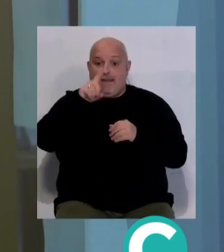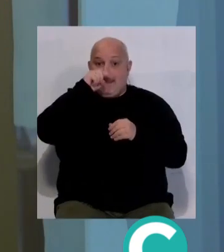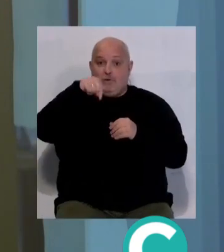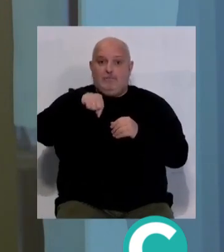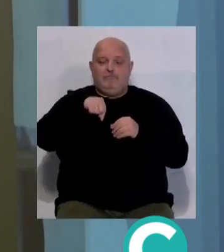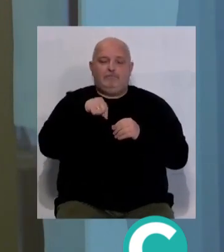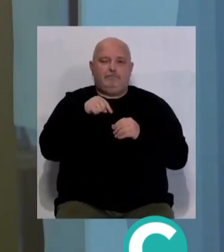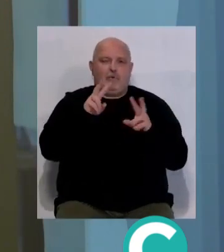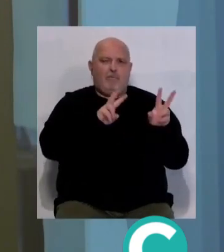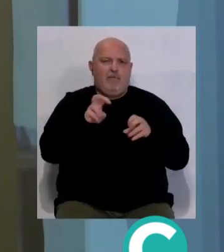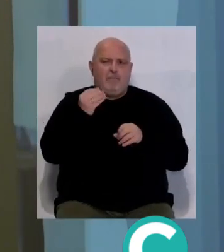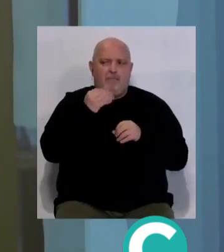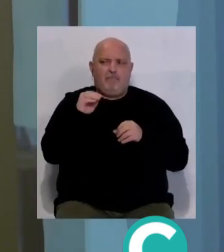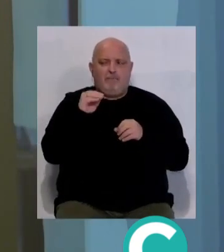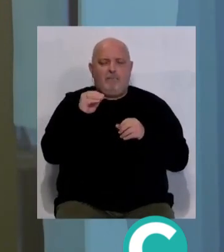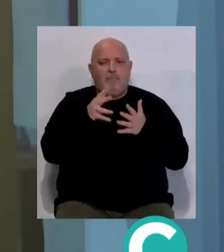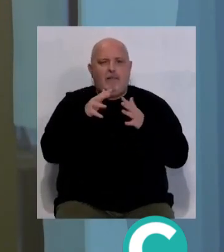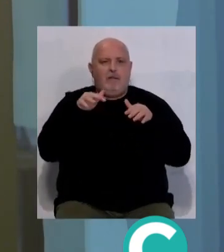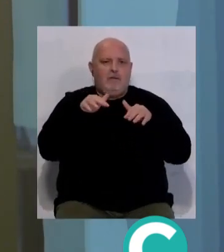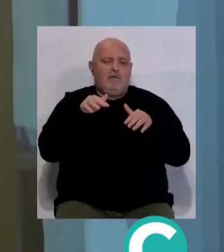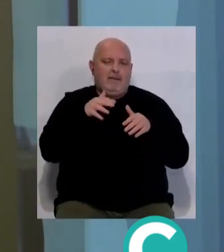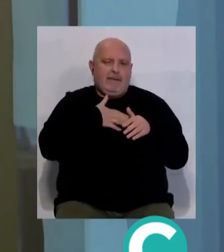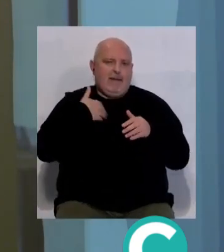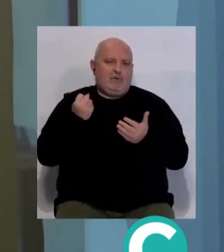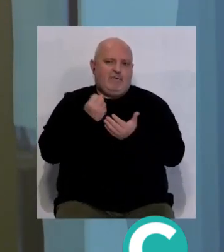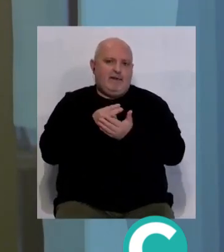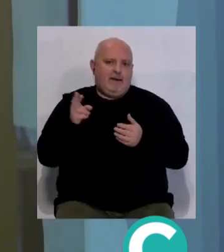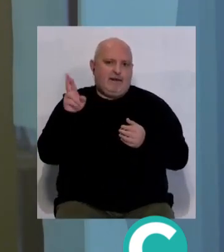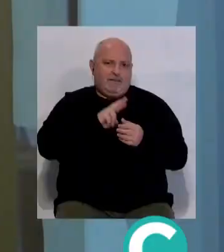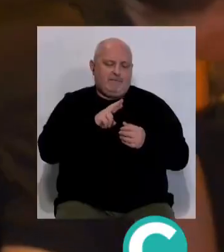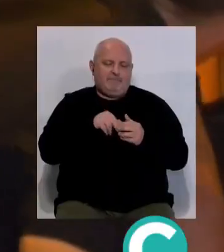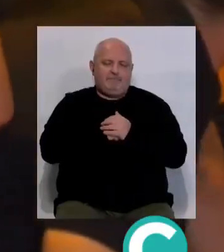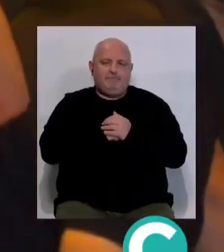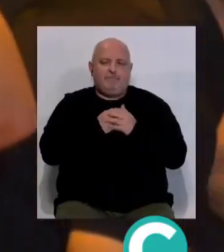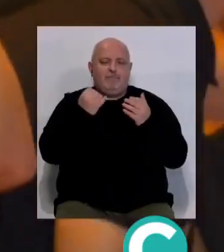con algunas novedades y con mayor alcance podamos celebrar aún mejores datos este festival reunió